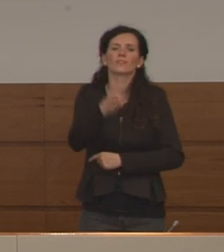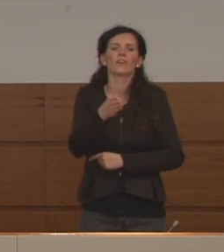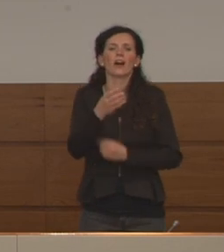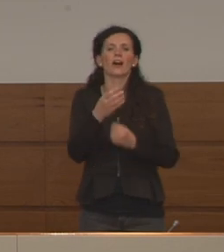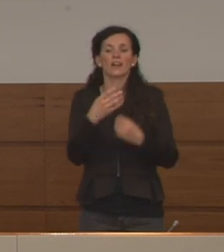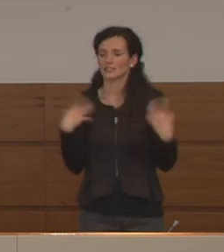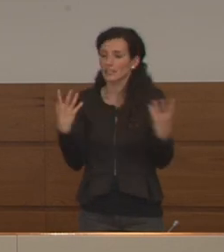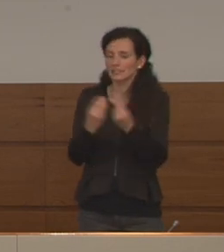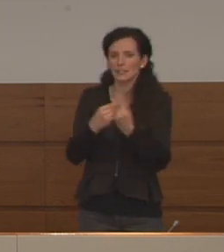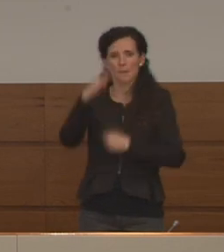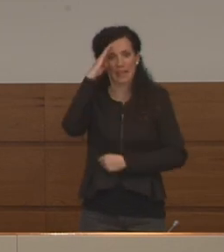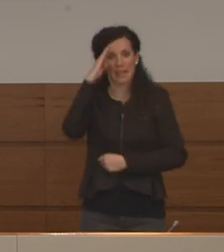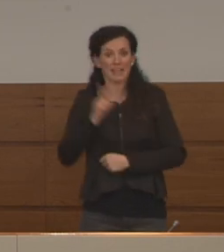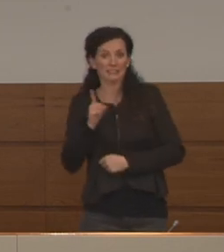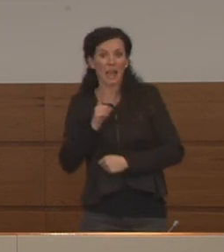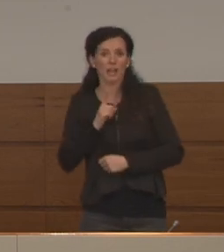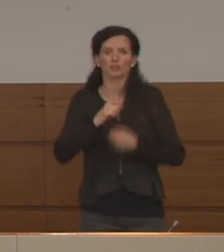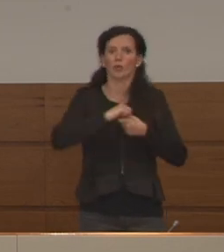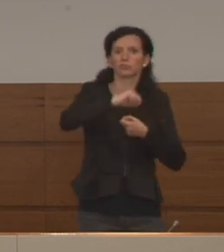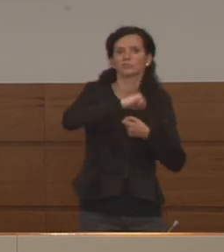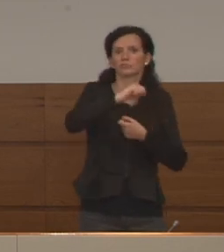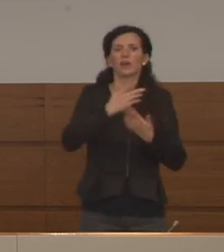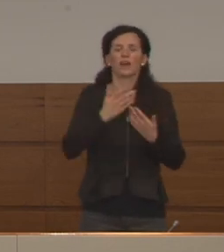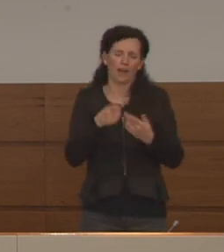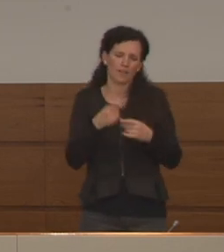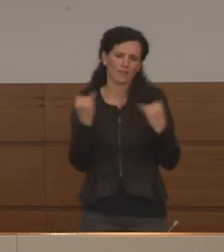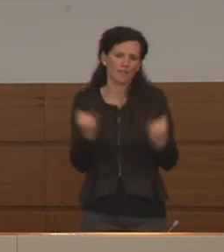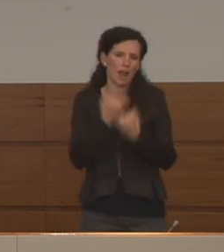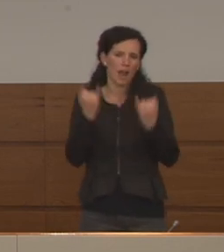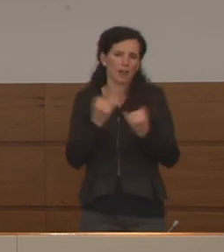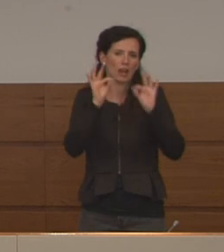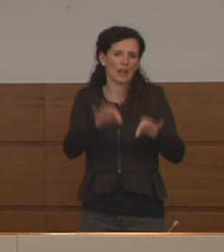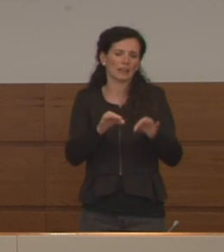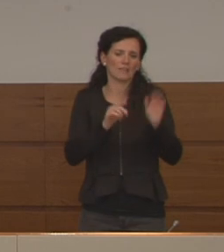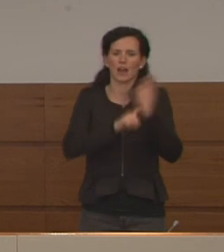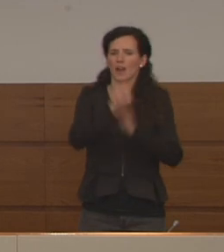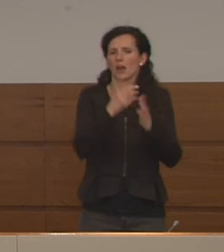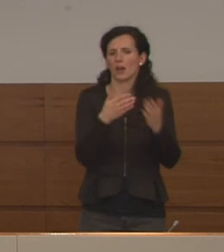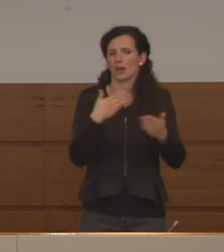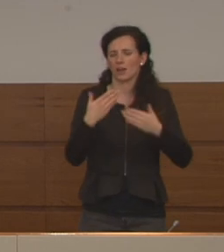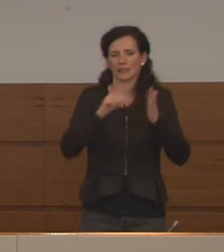interruzioni molto rapide. Procedendo con una partecipazione